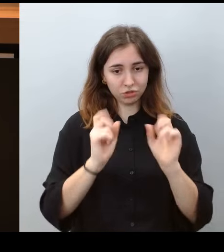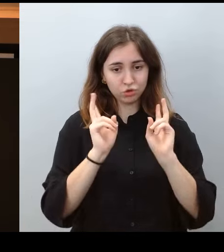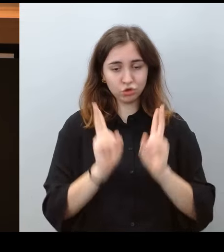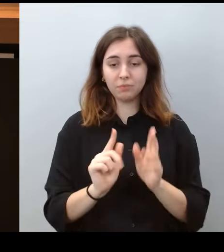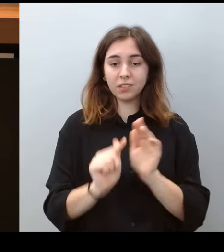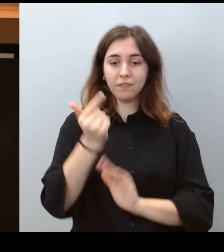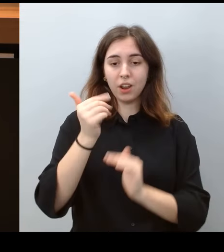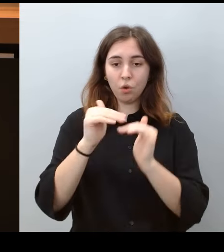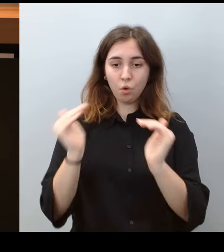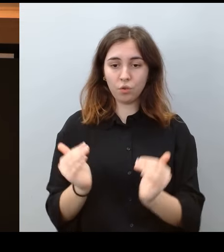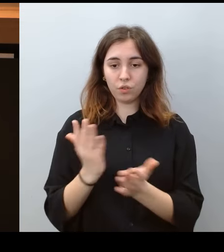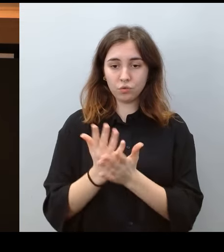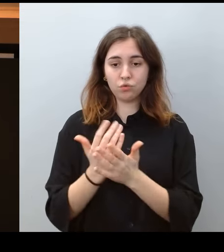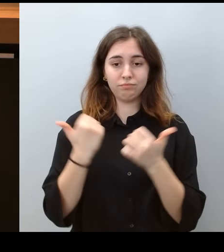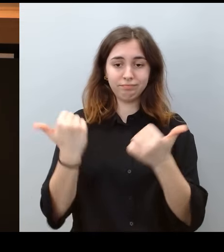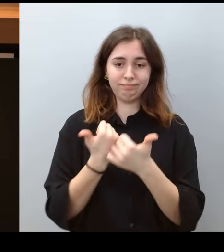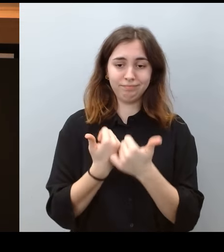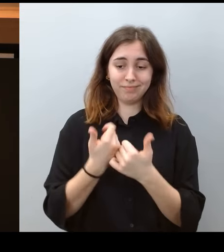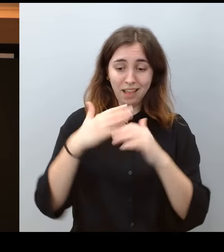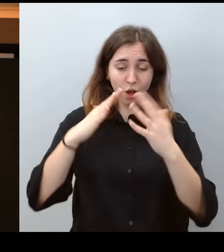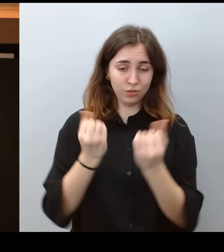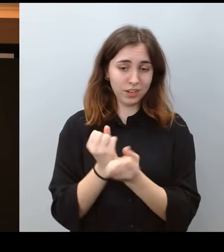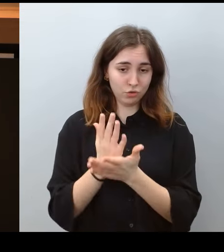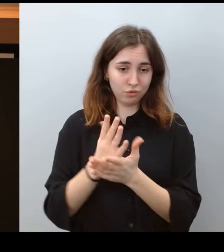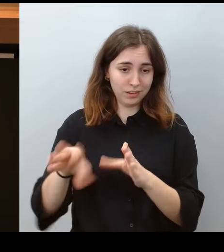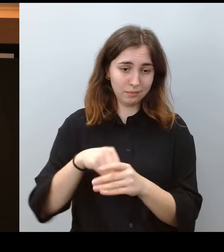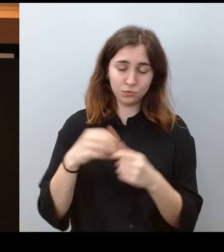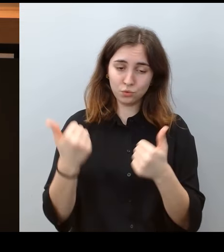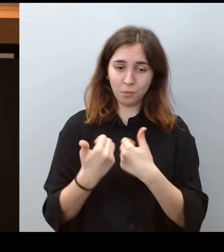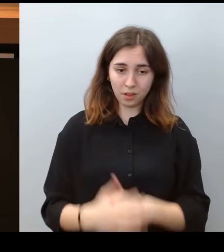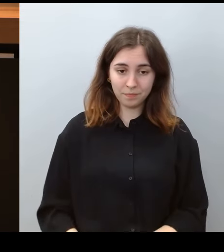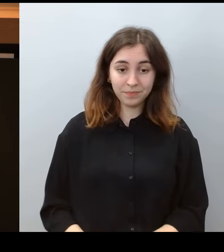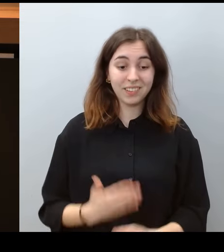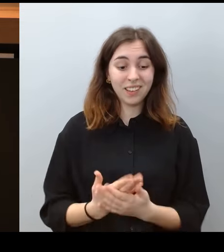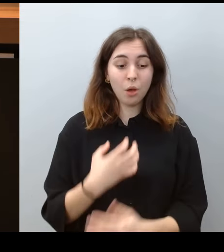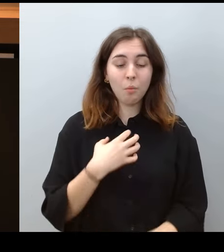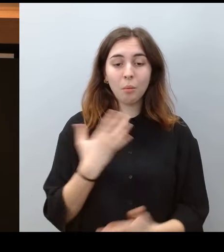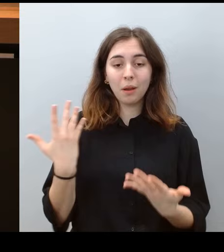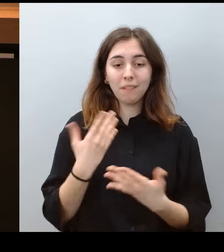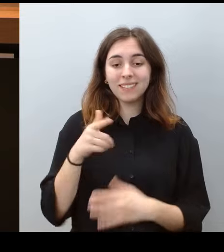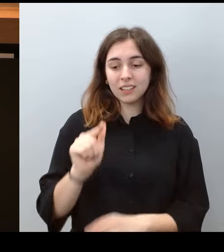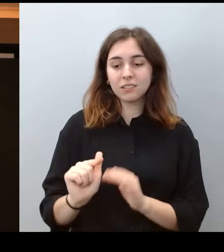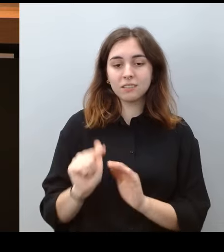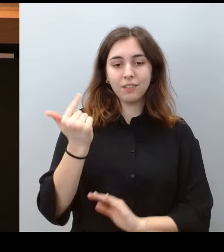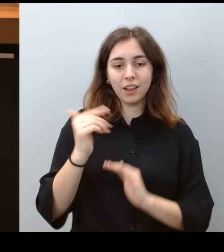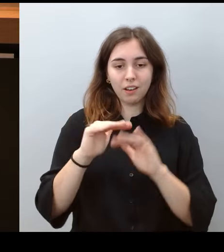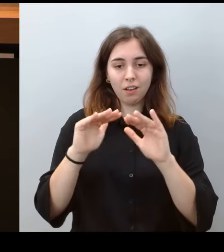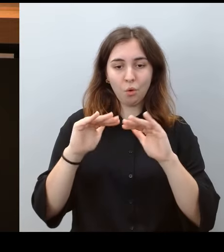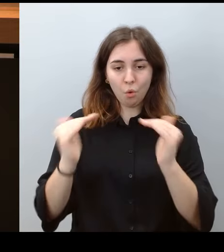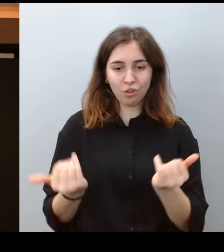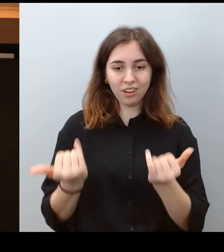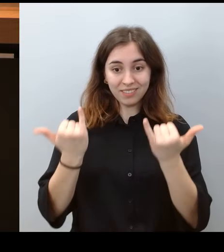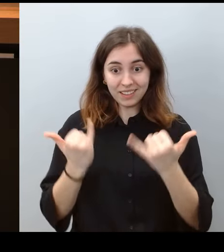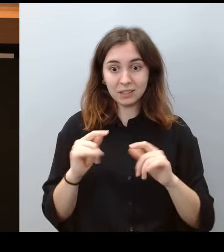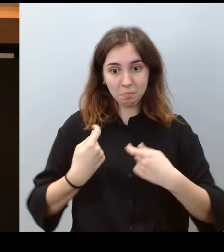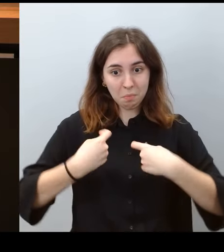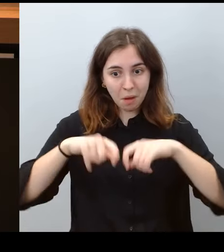Nun hat sich ergeben, dass diese zweite Unterkunft nicht mehr an den Start gehen konnte Aus was für Gründen auch immer. Darüber haben wir hier schon diskutiert.